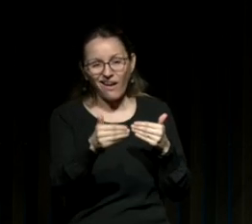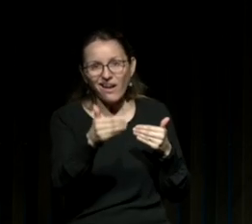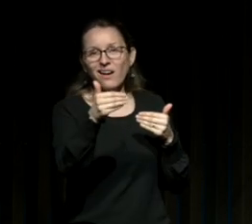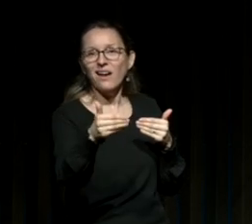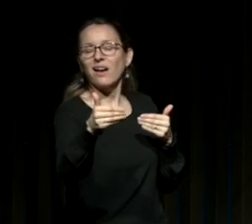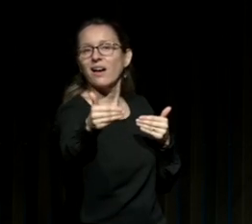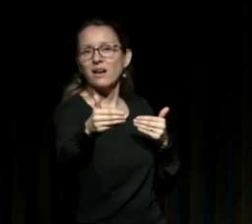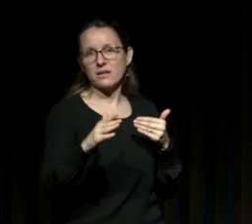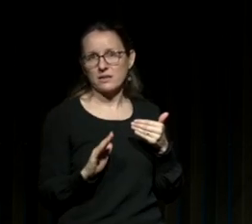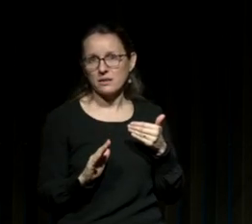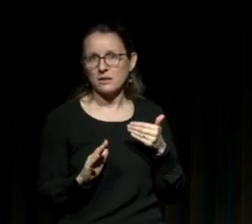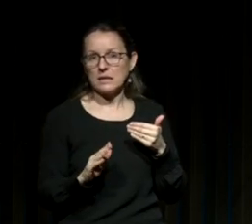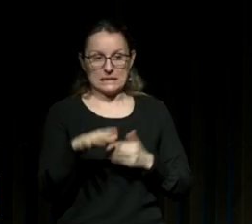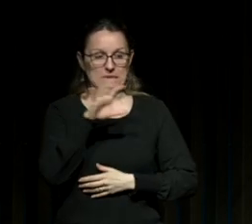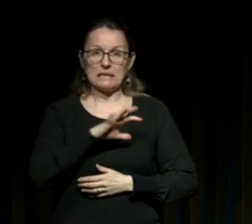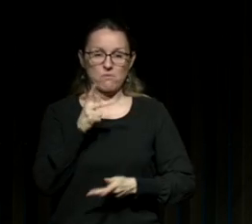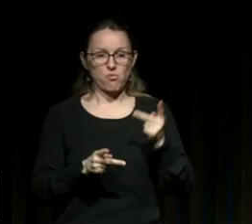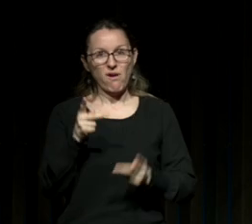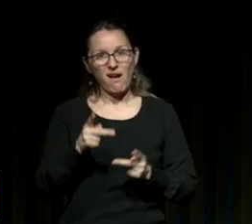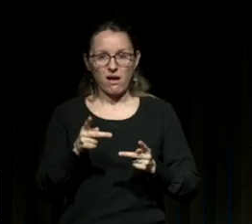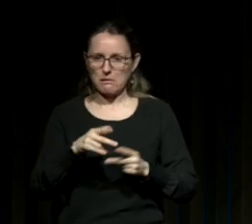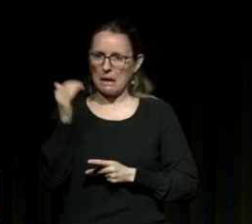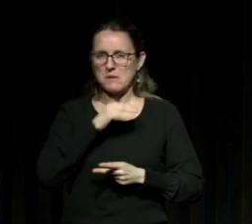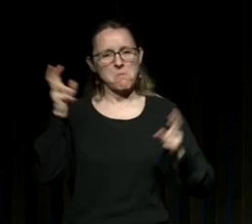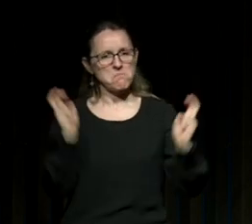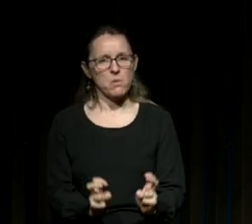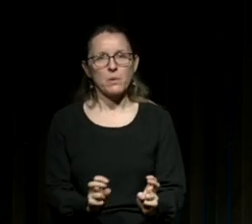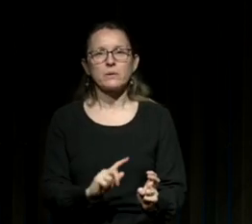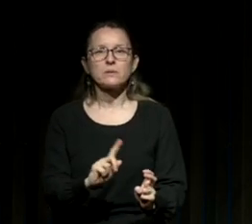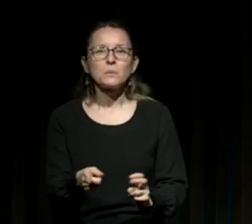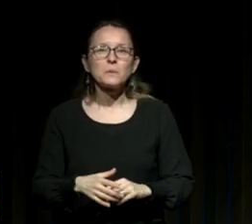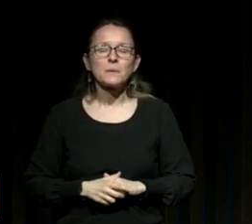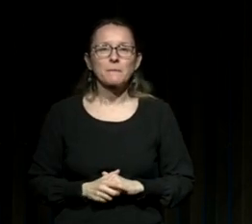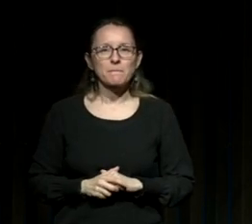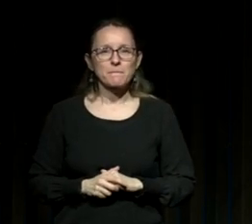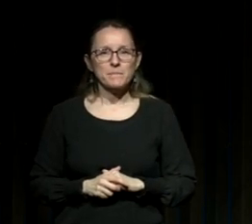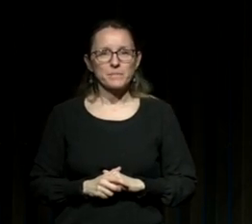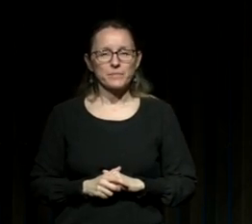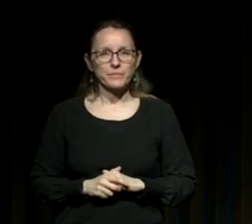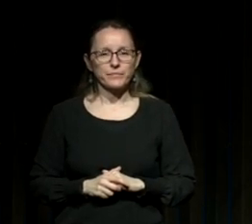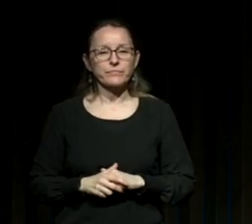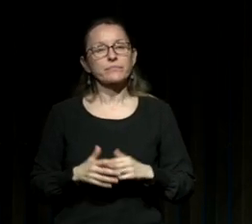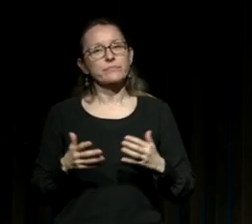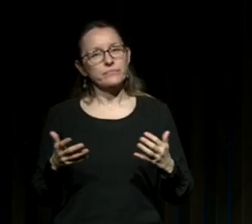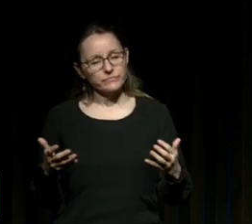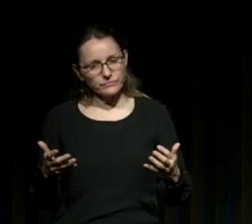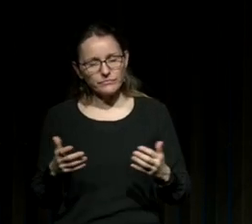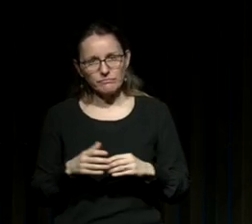perdre le plus de poids possible en un moins de temps possible et puis il faut parfois on aborde